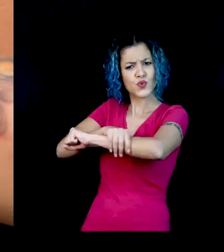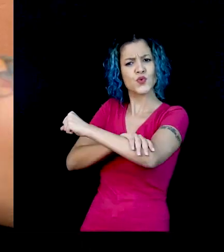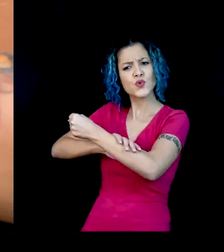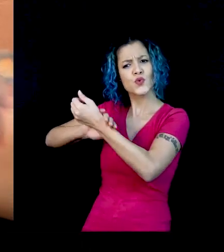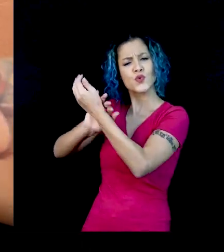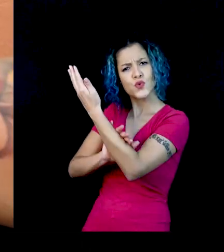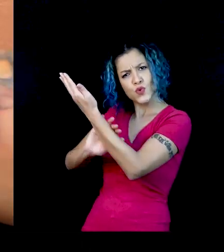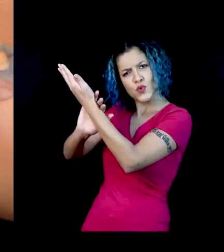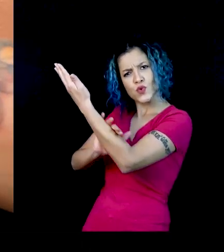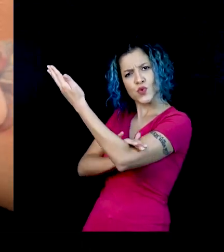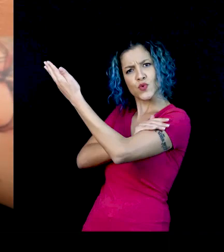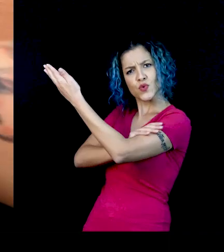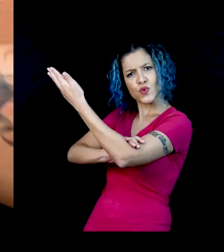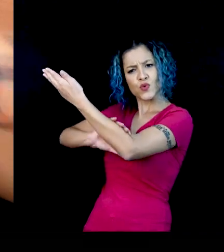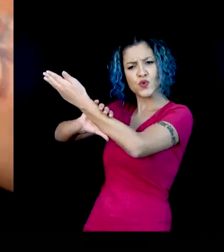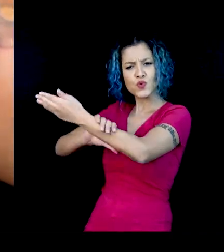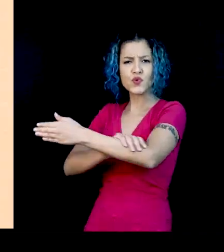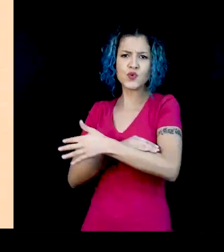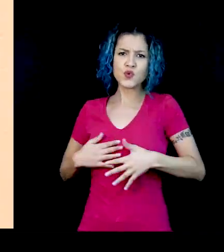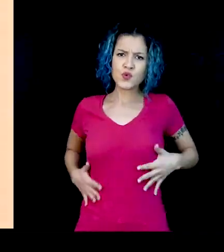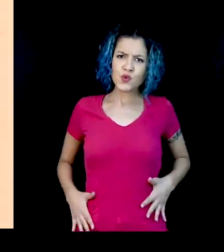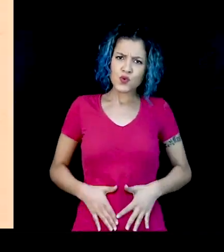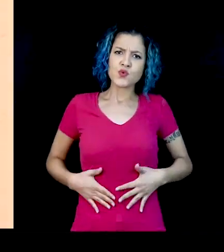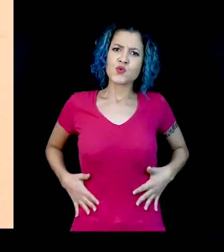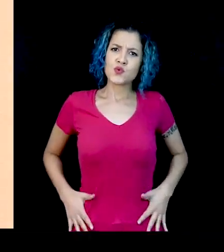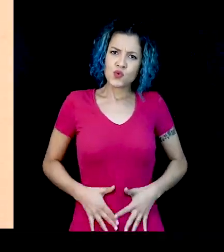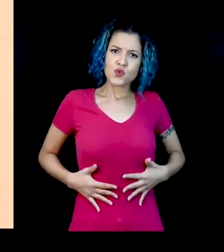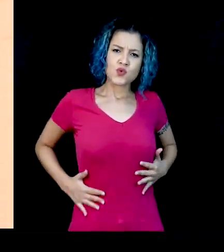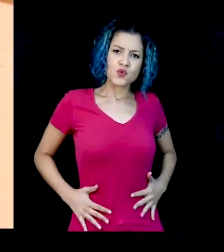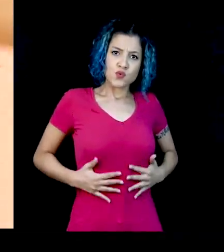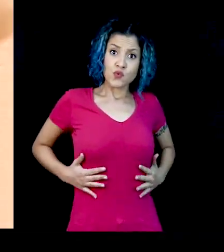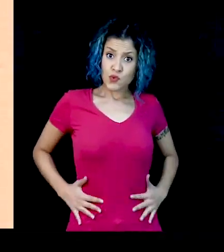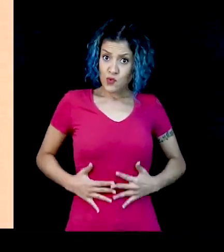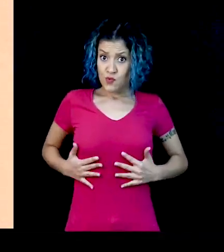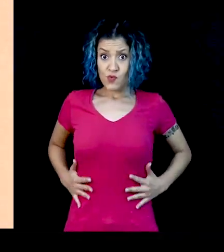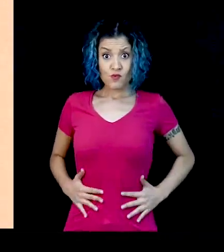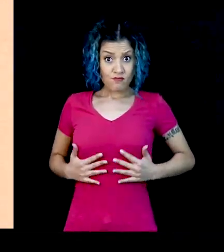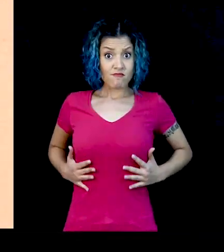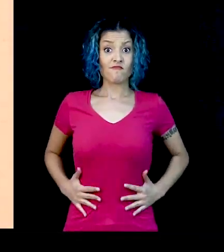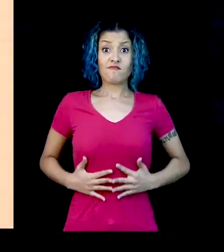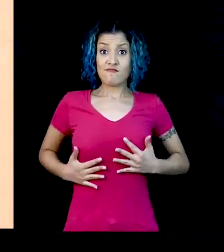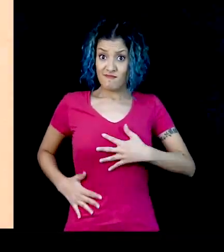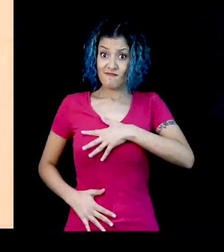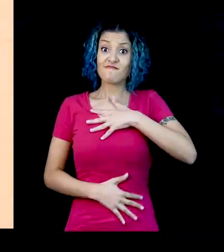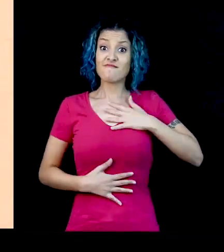Passando pelo braço, pelo resto do corpo,